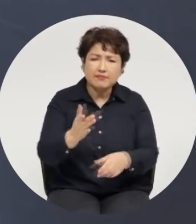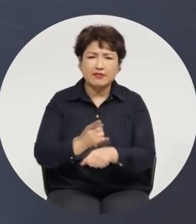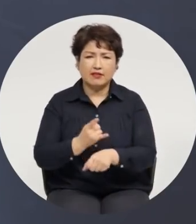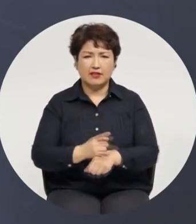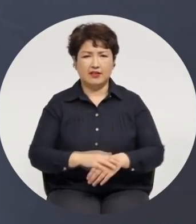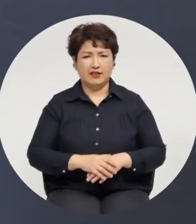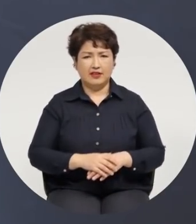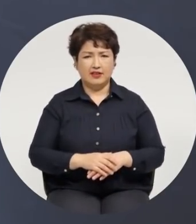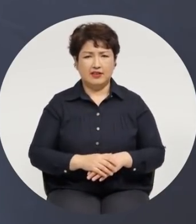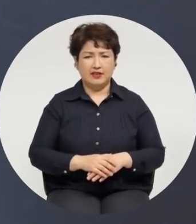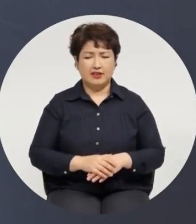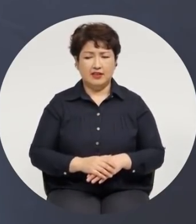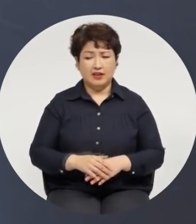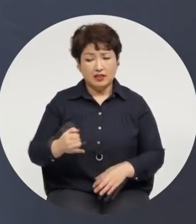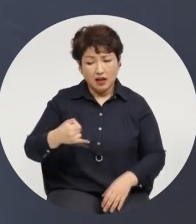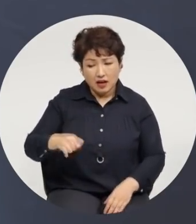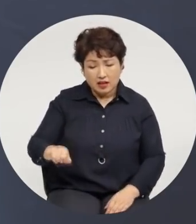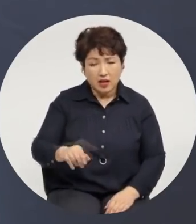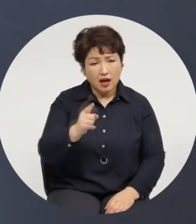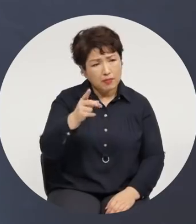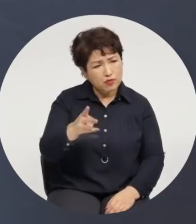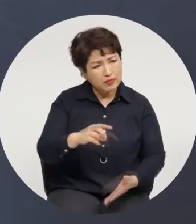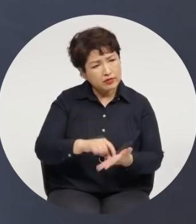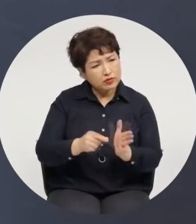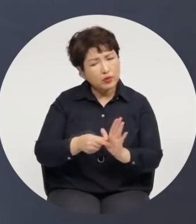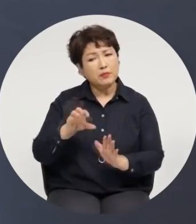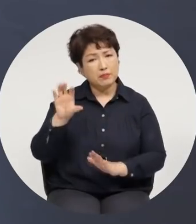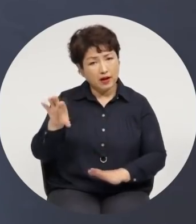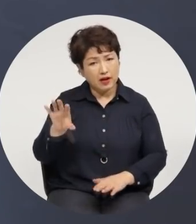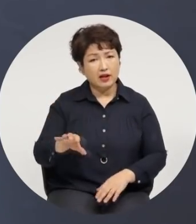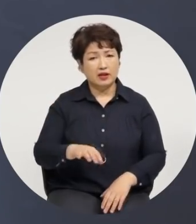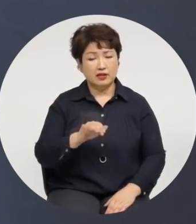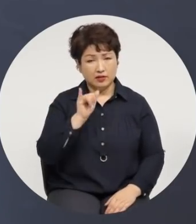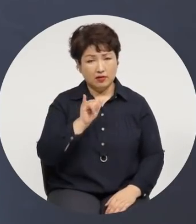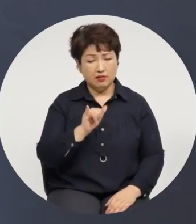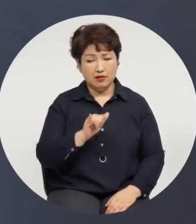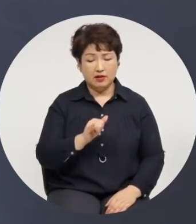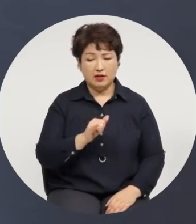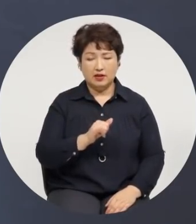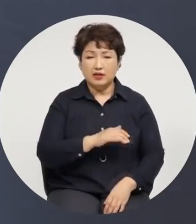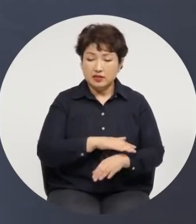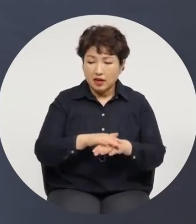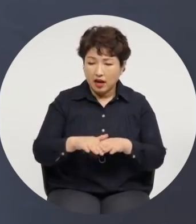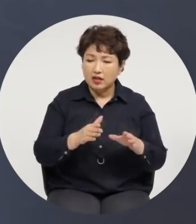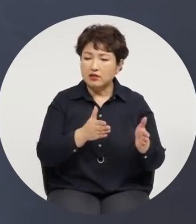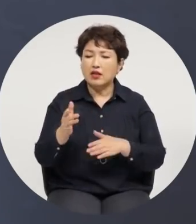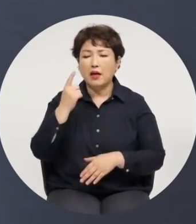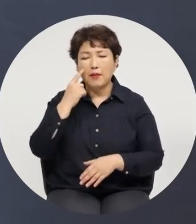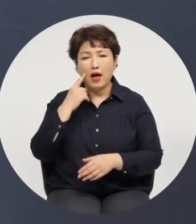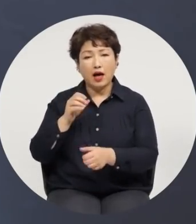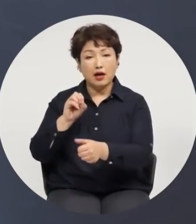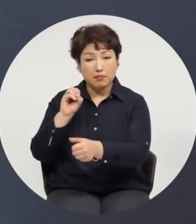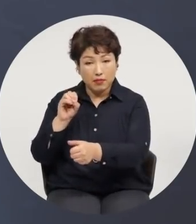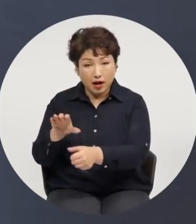아이에게 한두 번 얘기 해 볼 수 있죠 "제대로 치워라" 하고 엄마가 말했을 때